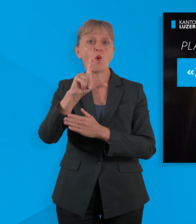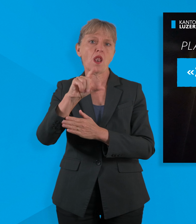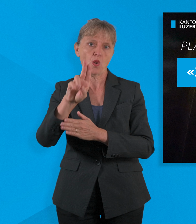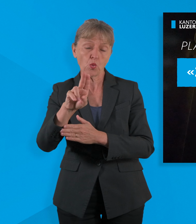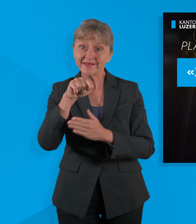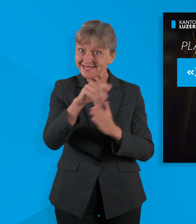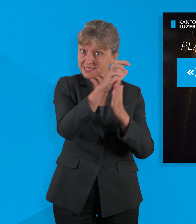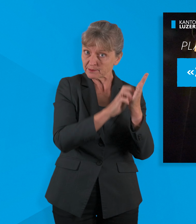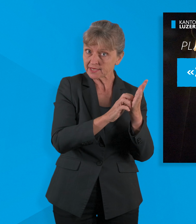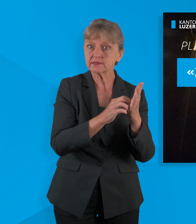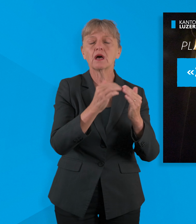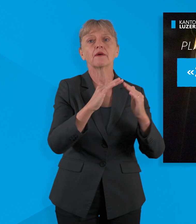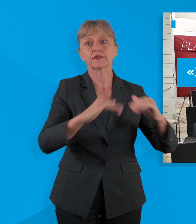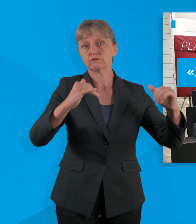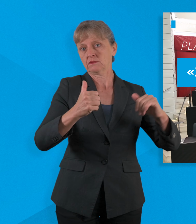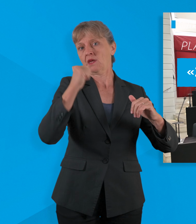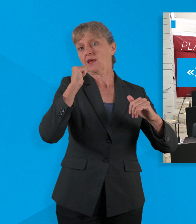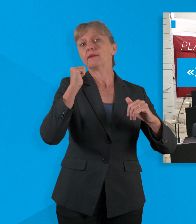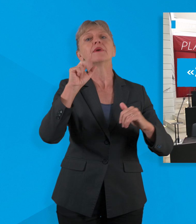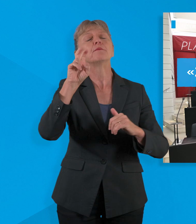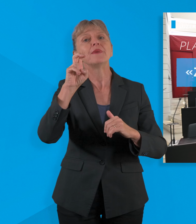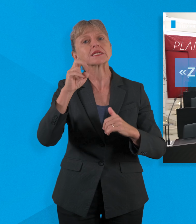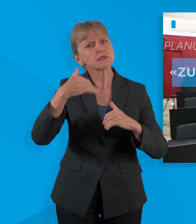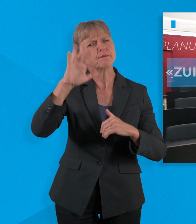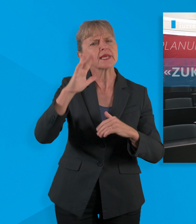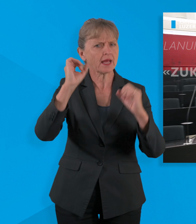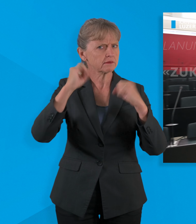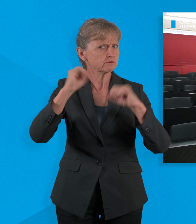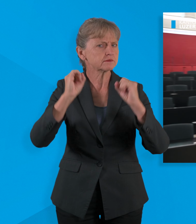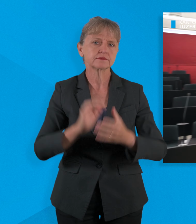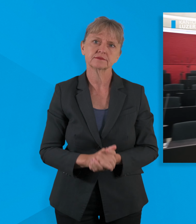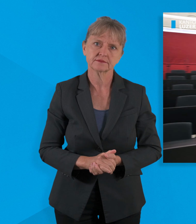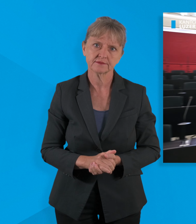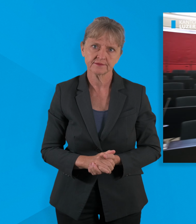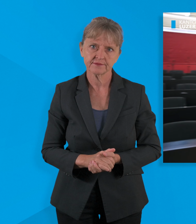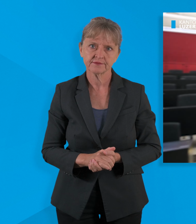Diesem Bericht hat das Kantonsparlament im vergangenen März mehrheitlich zugestimmt.